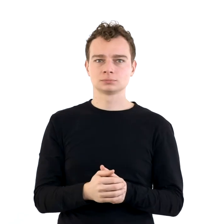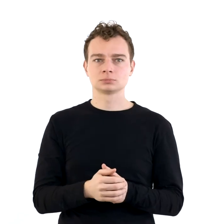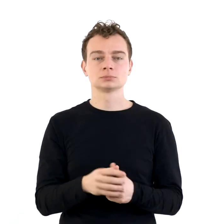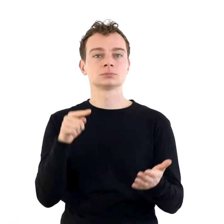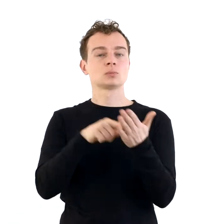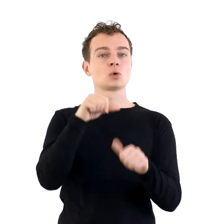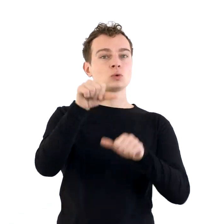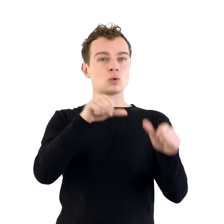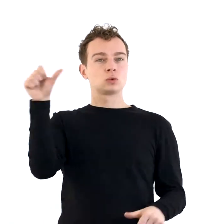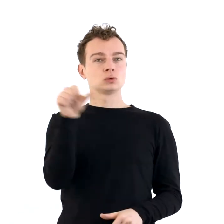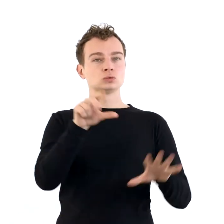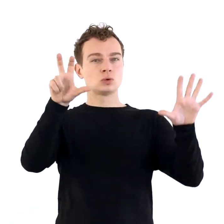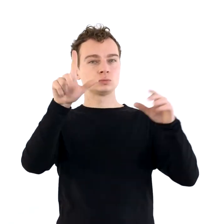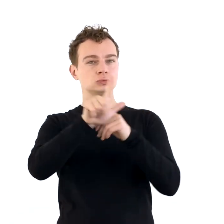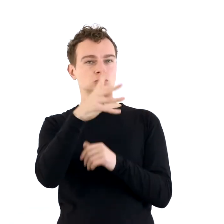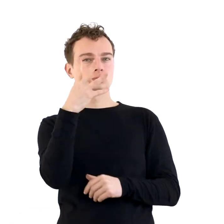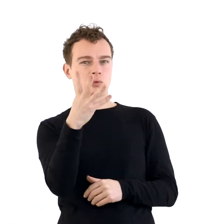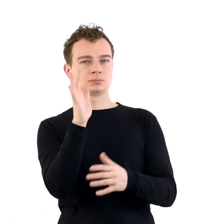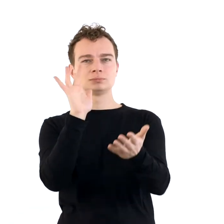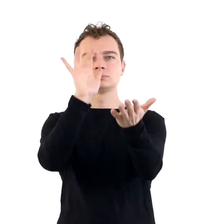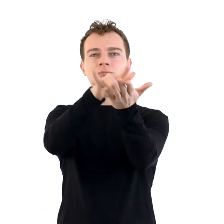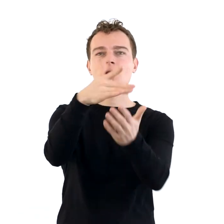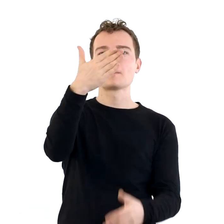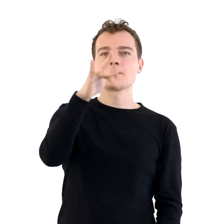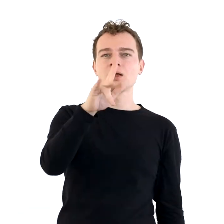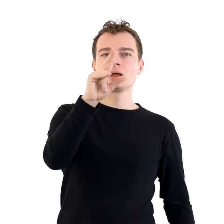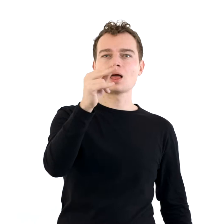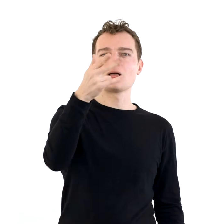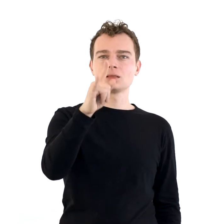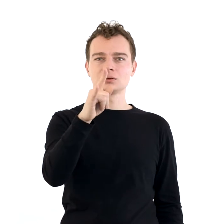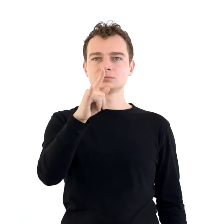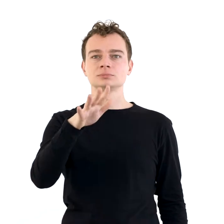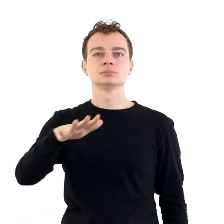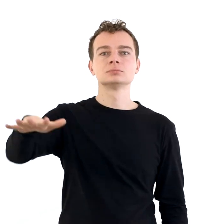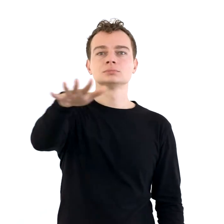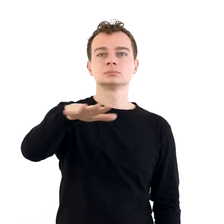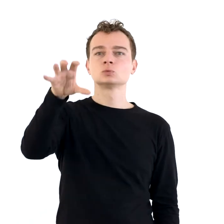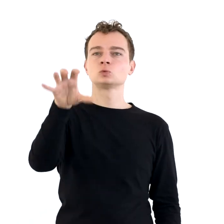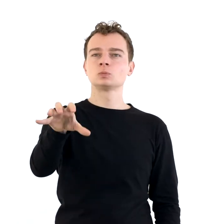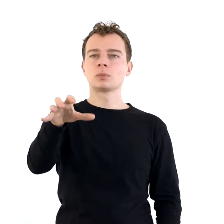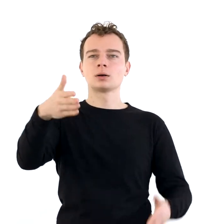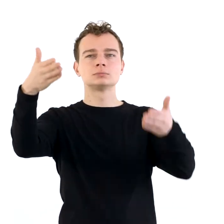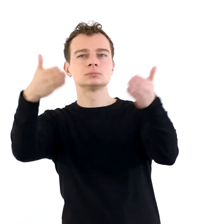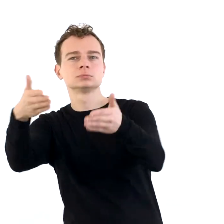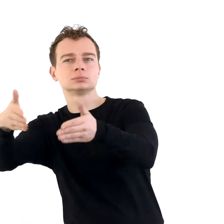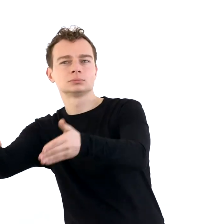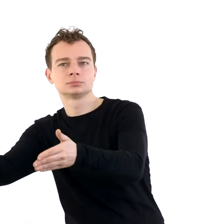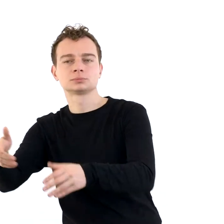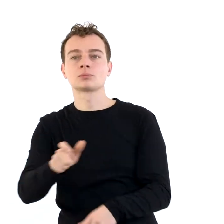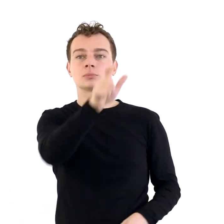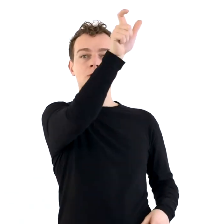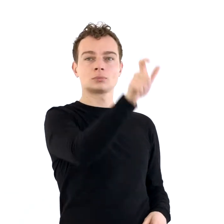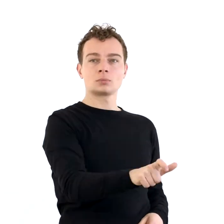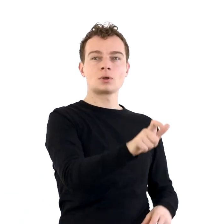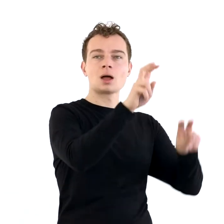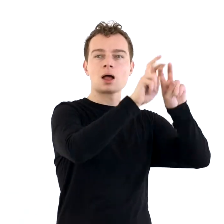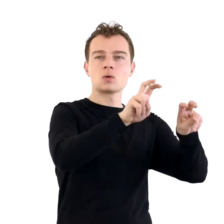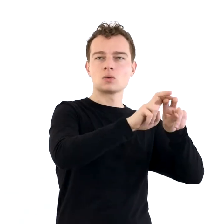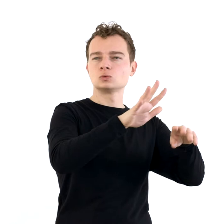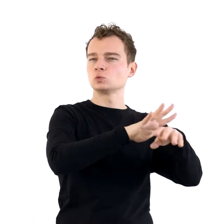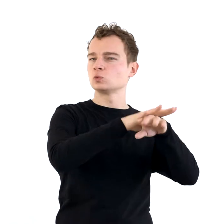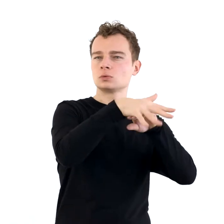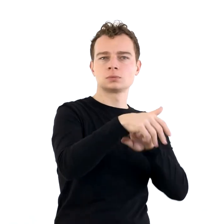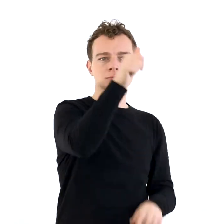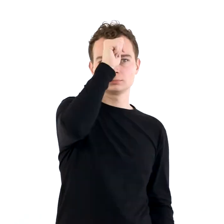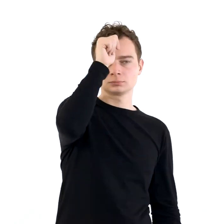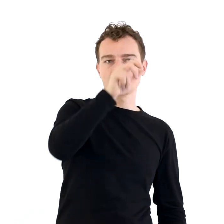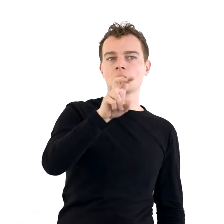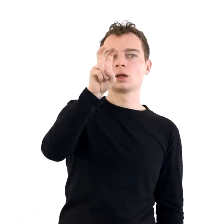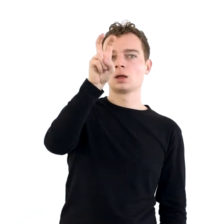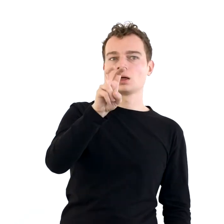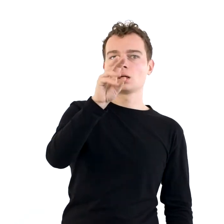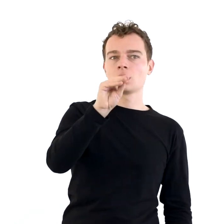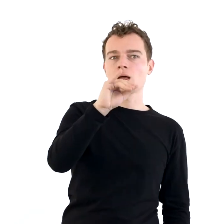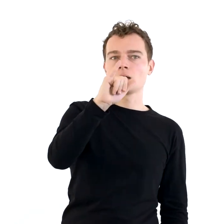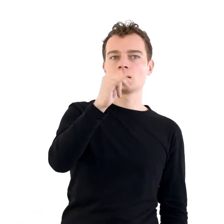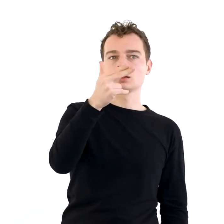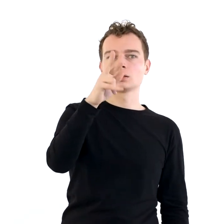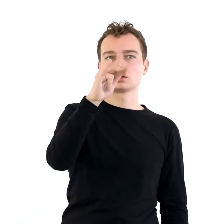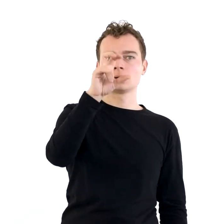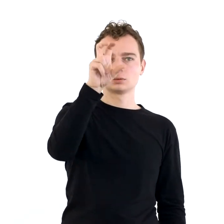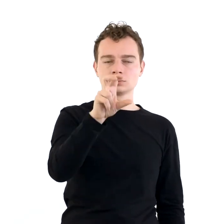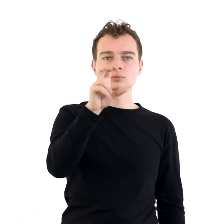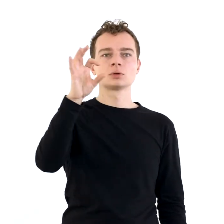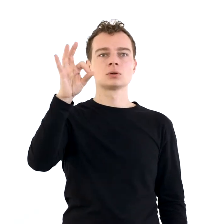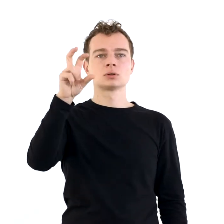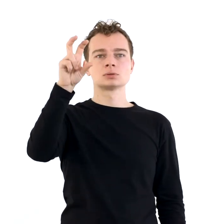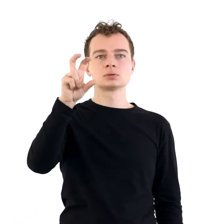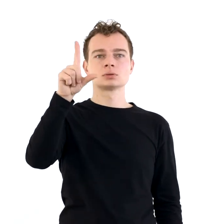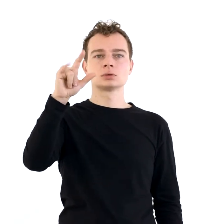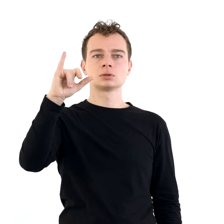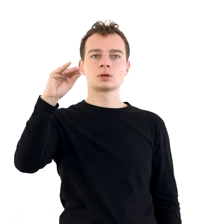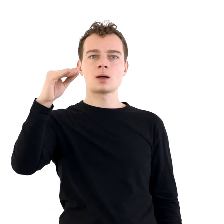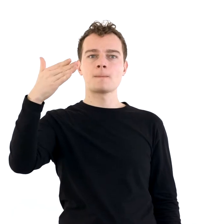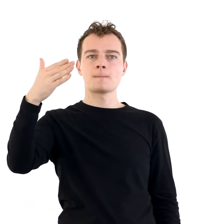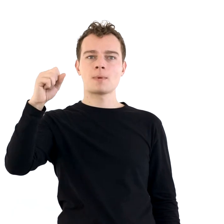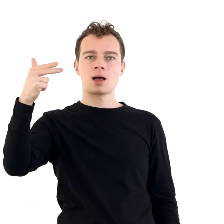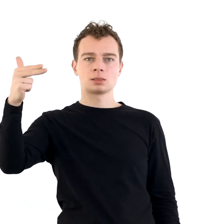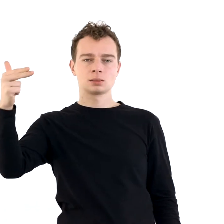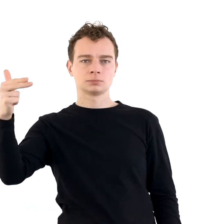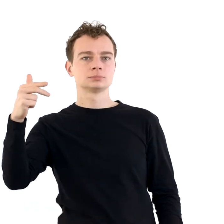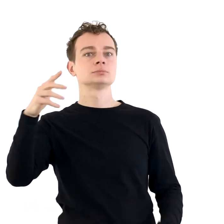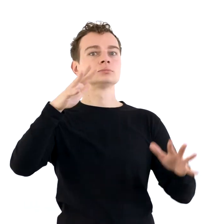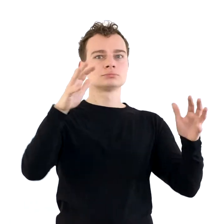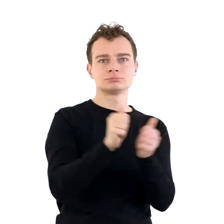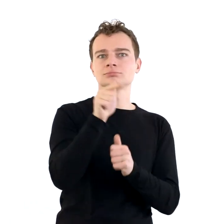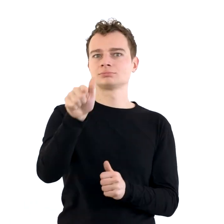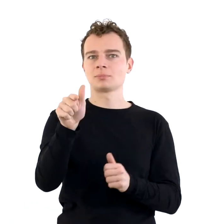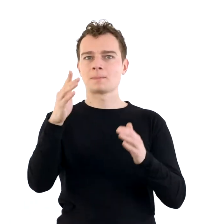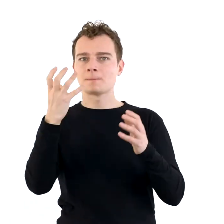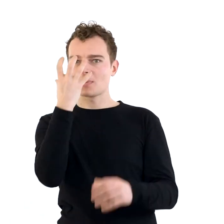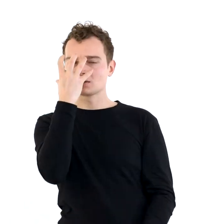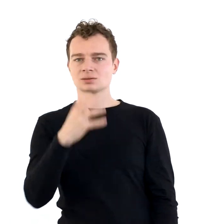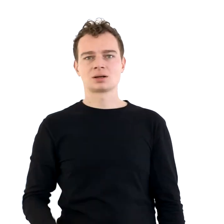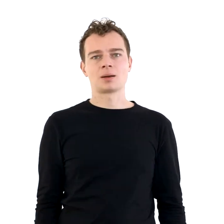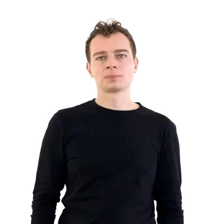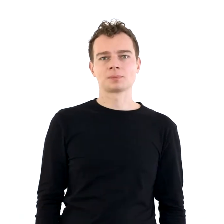Znaleziona została przez słynnego archeologa Heinricha Schliemanna w zespole grobowym w Mykenach w 1874 r.